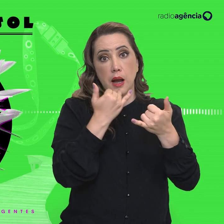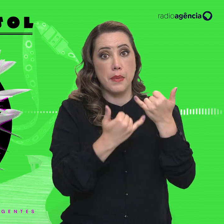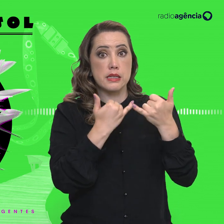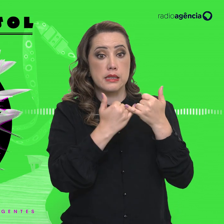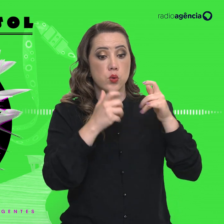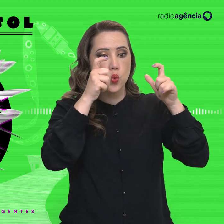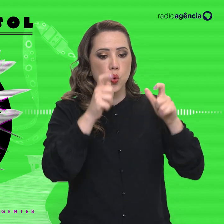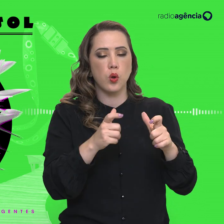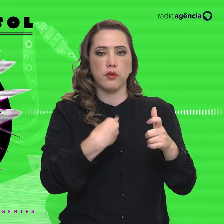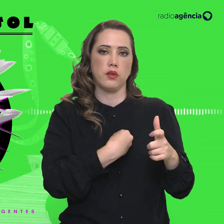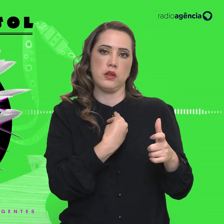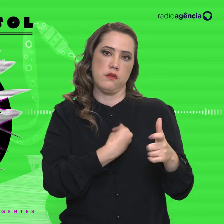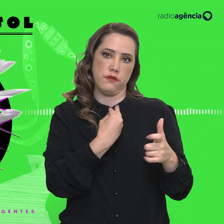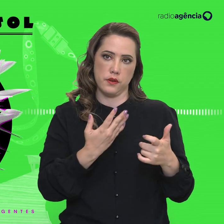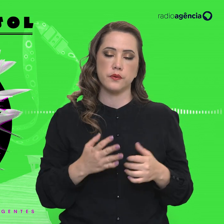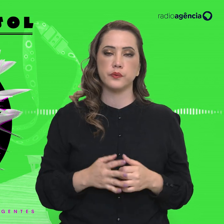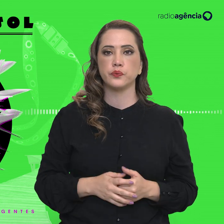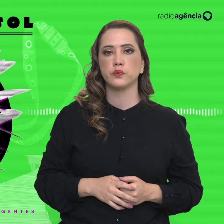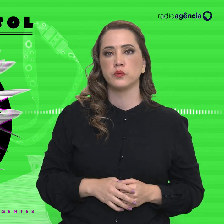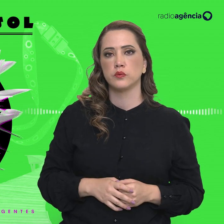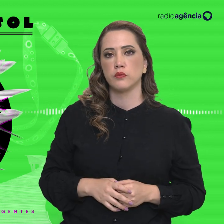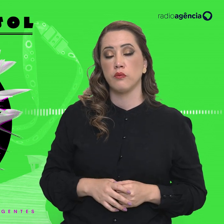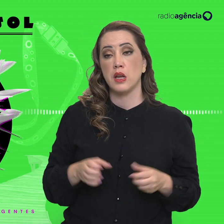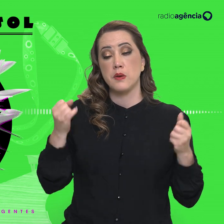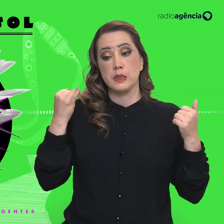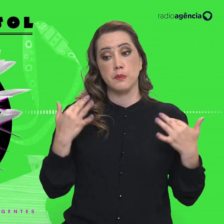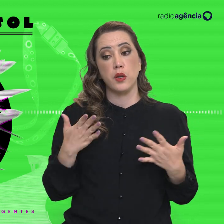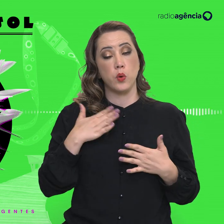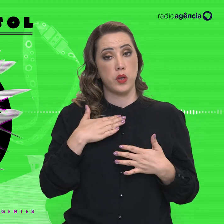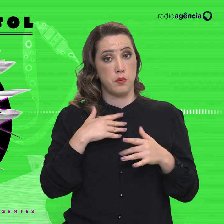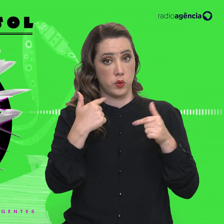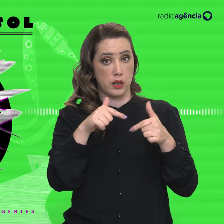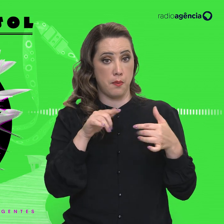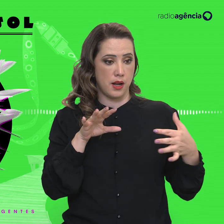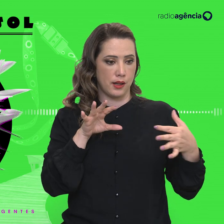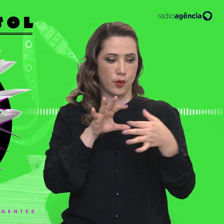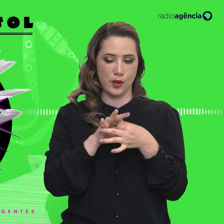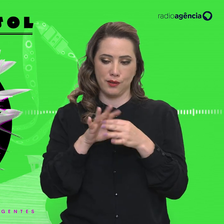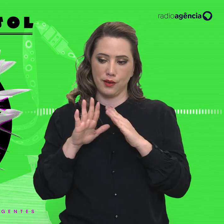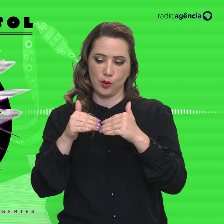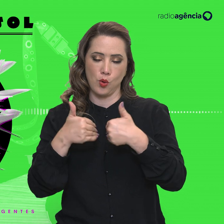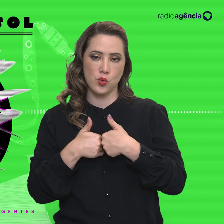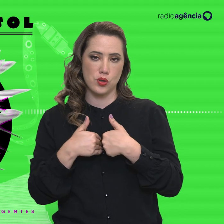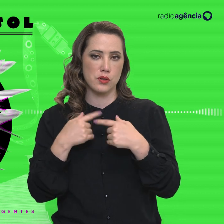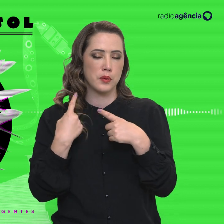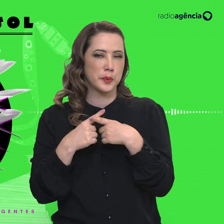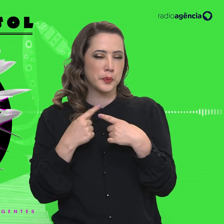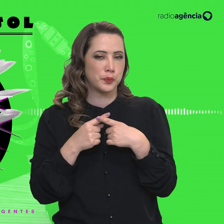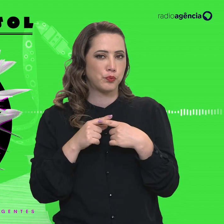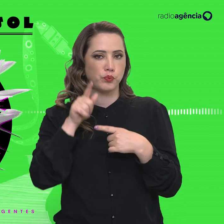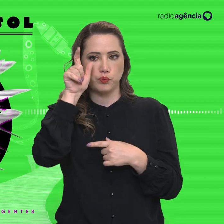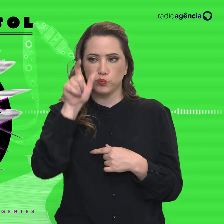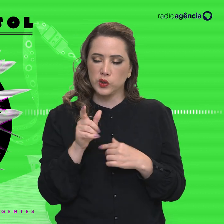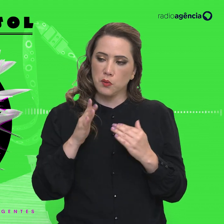[Pedro] Eu digo que o meu trabalho tem uma correlação com autismo porque autistas costumam fazer,